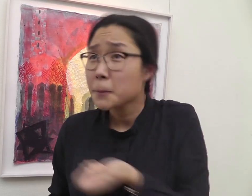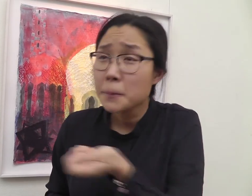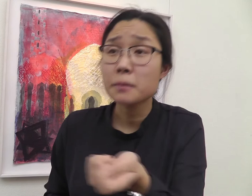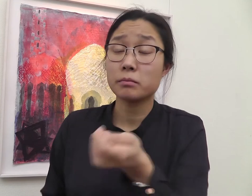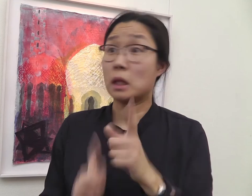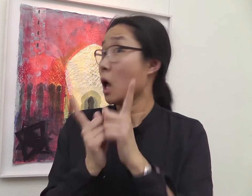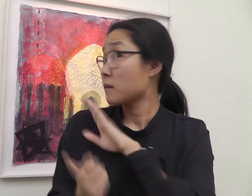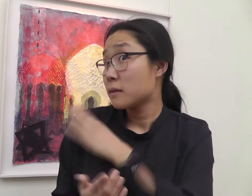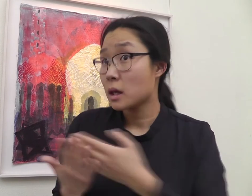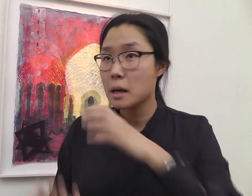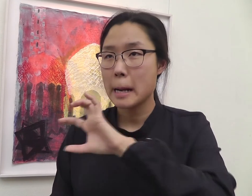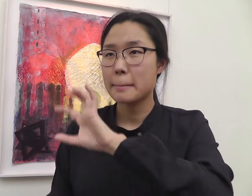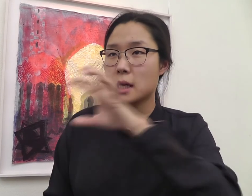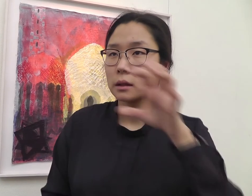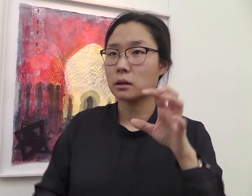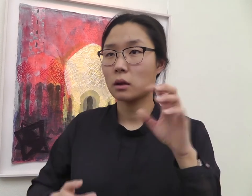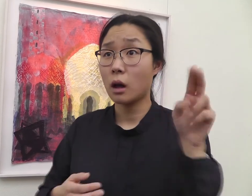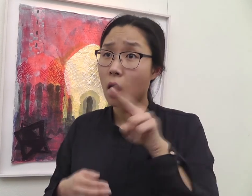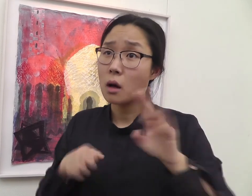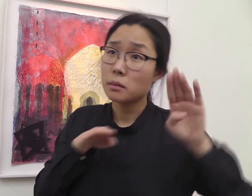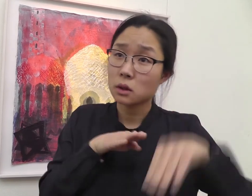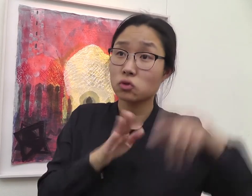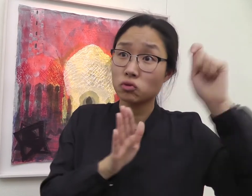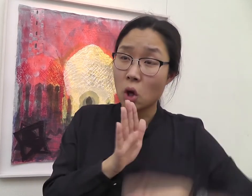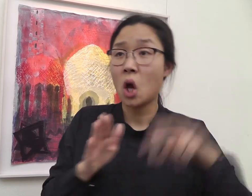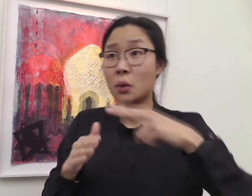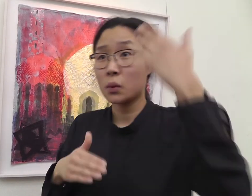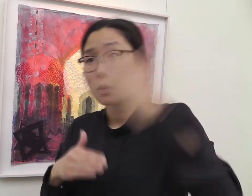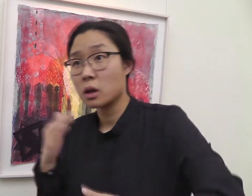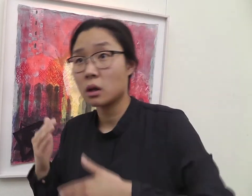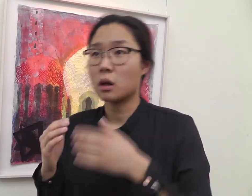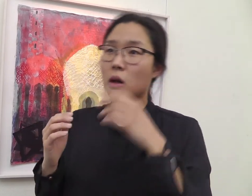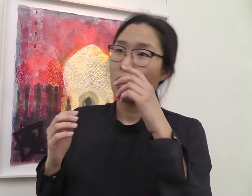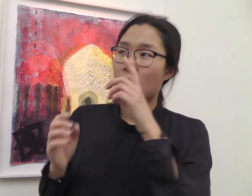Det kanske inte heller finns någon markering när trappor startar och slutar. Ifall det är pelare så finns det en risk